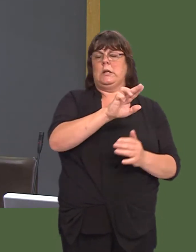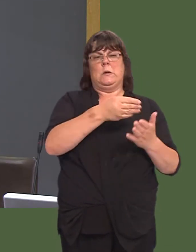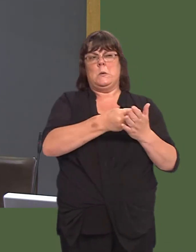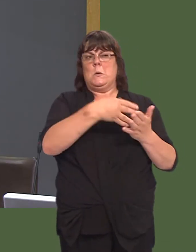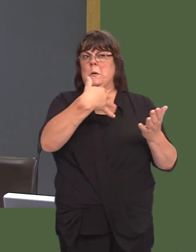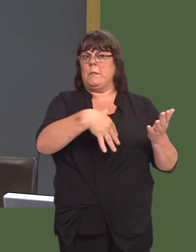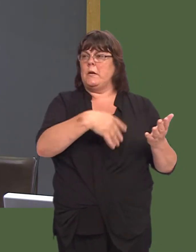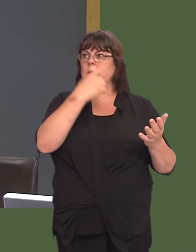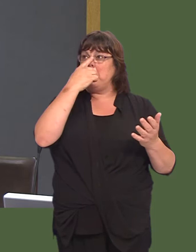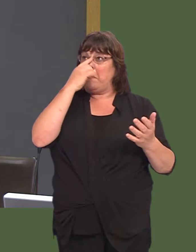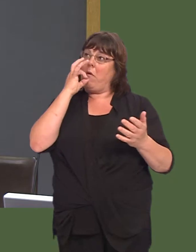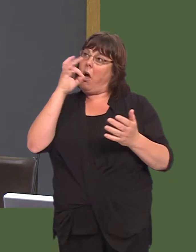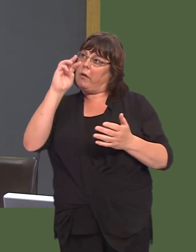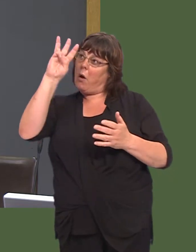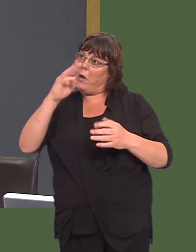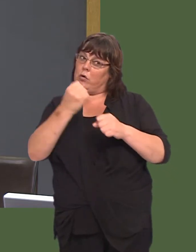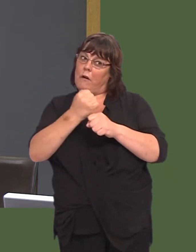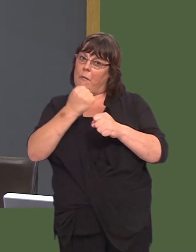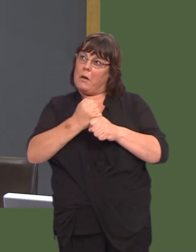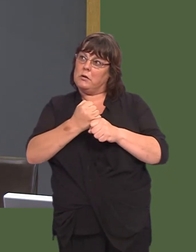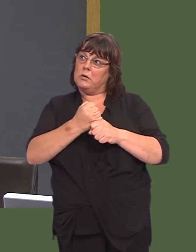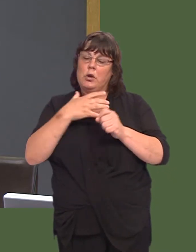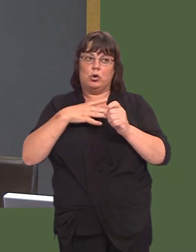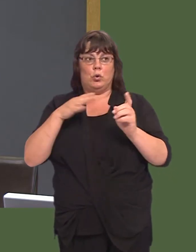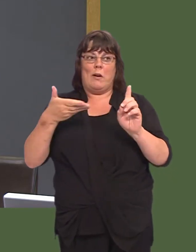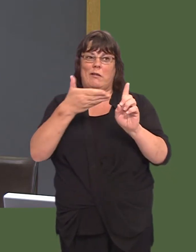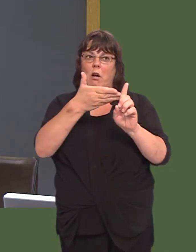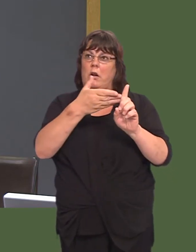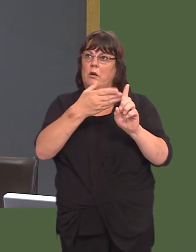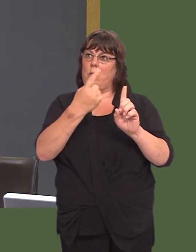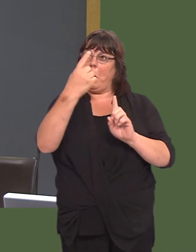Achos, os ydym ni eisiau cyrraedd y nod yna, fel yr ydych chiín ei ddweud, maeín rhaid